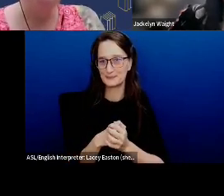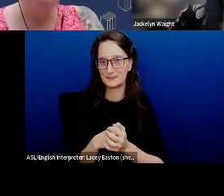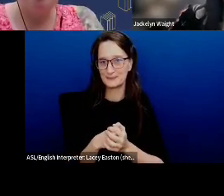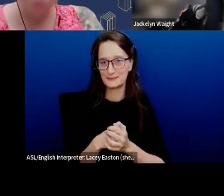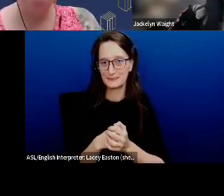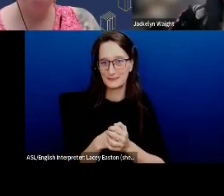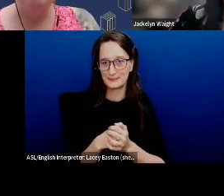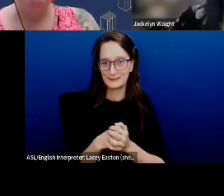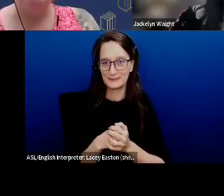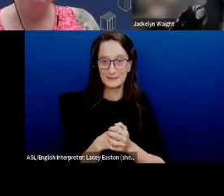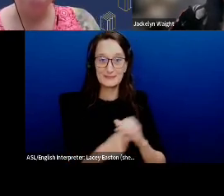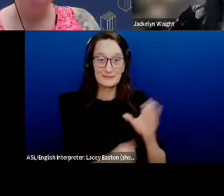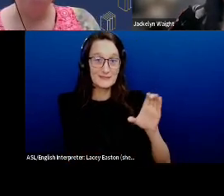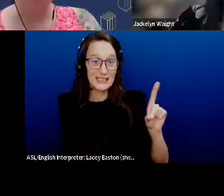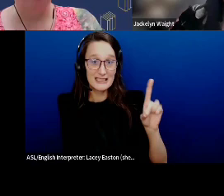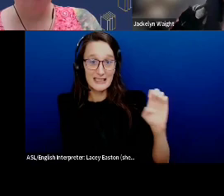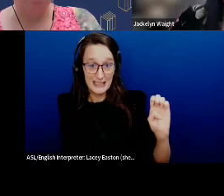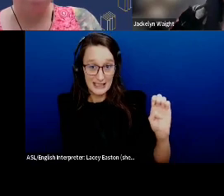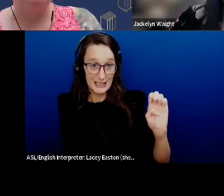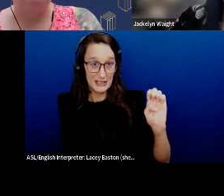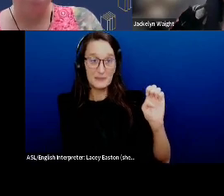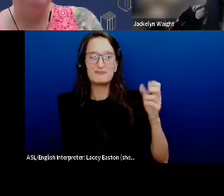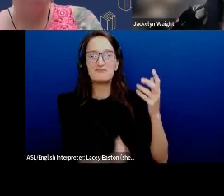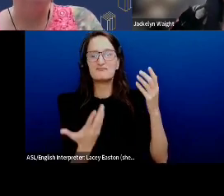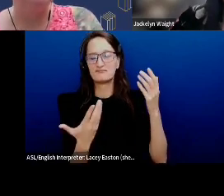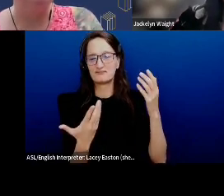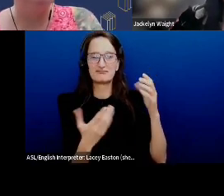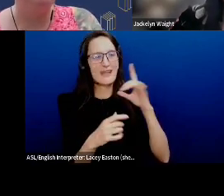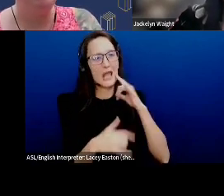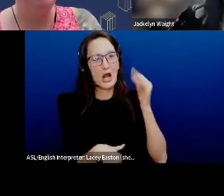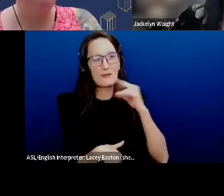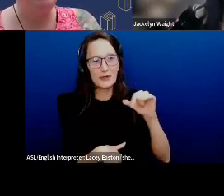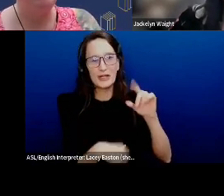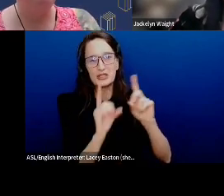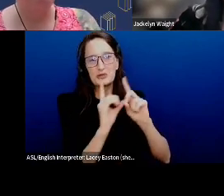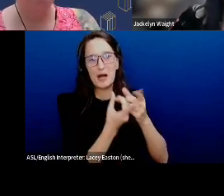El Departamento de Educación de California, conocido como CDE, proporciona materiales accesibles